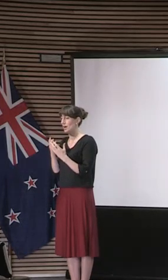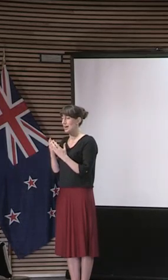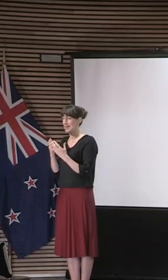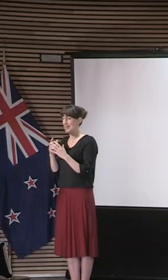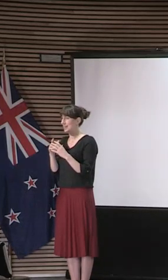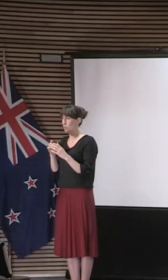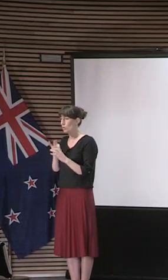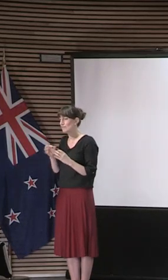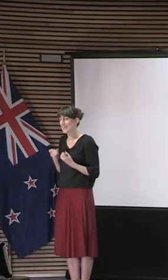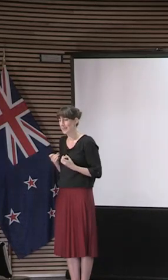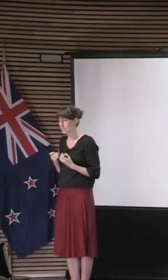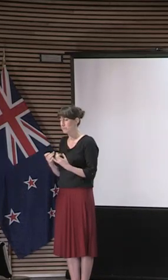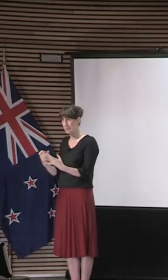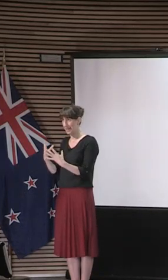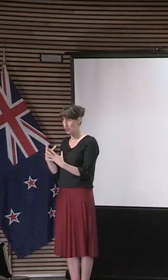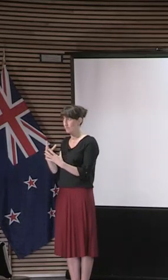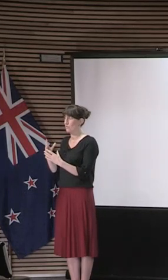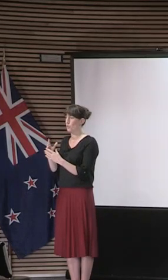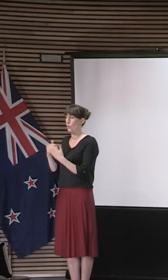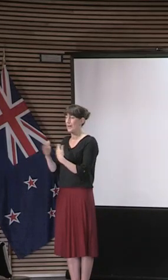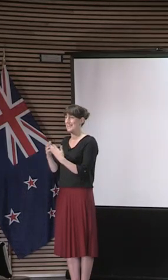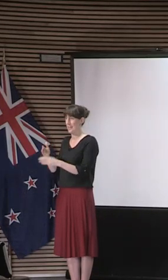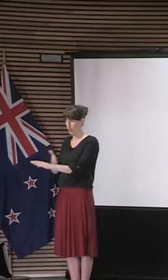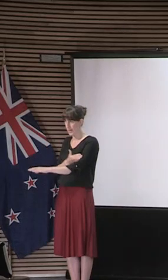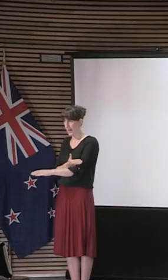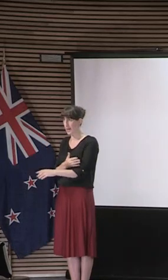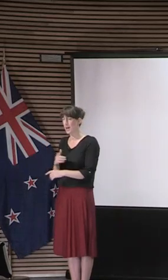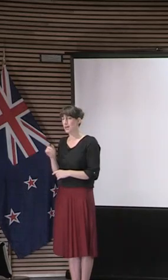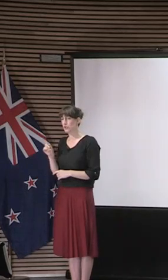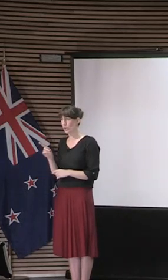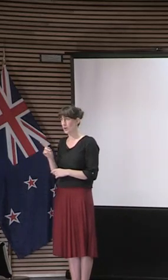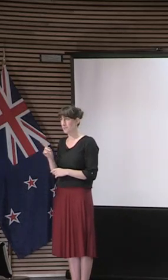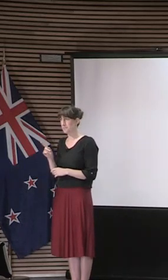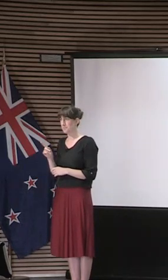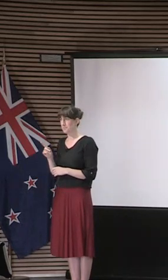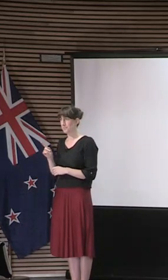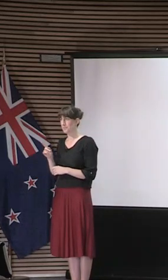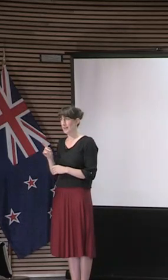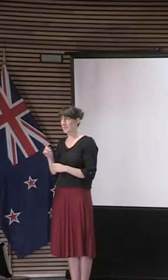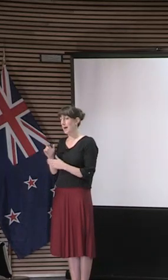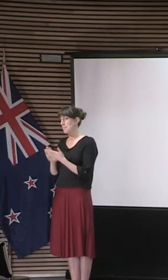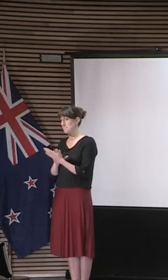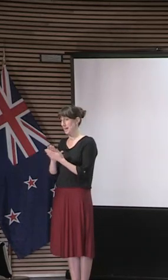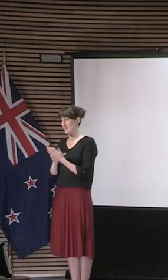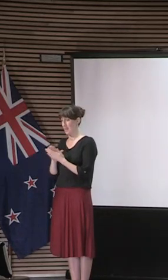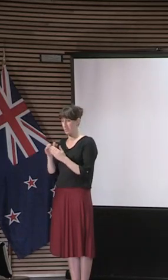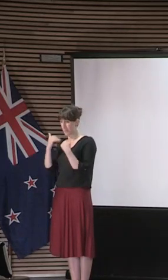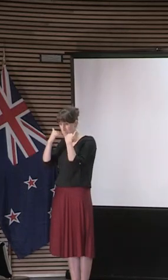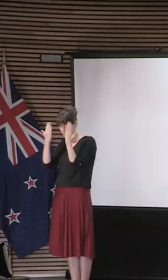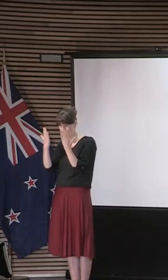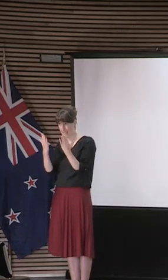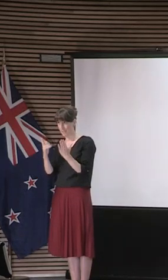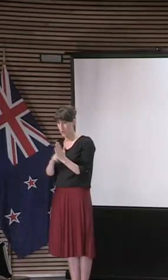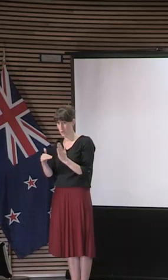mo taua mea. KAUPAPA: Engari i